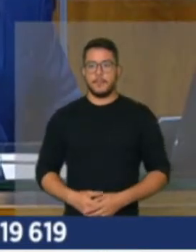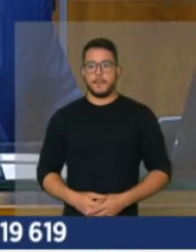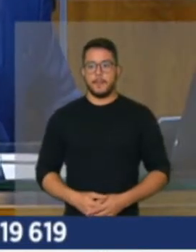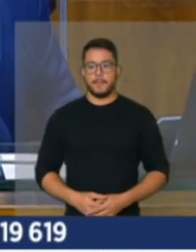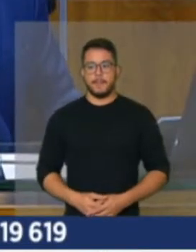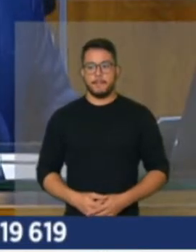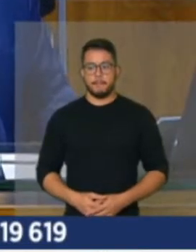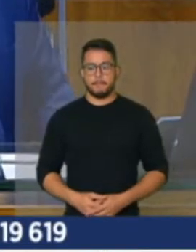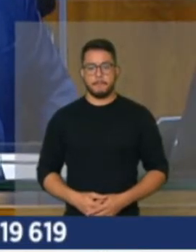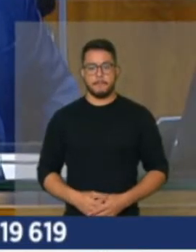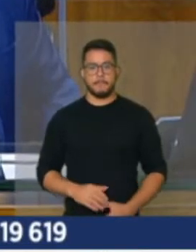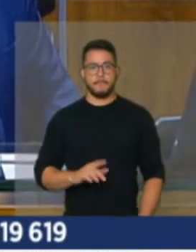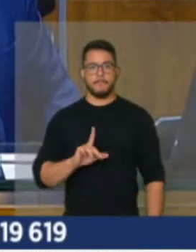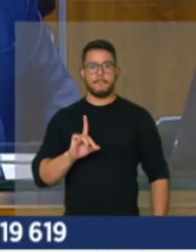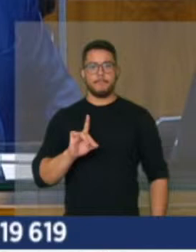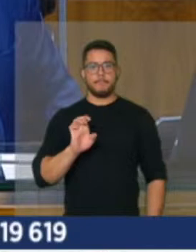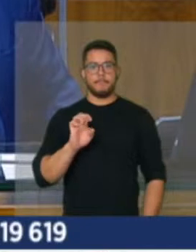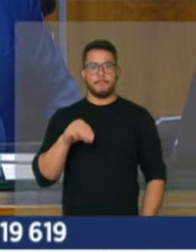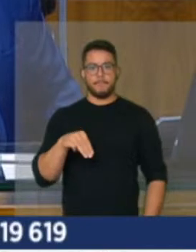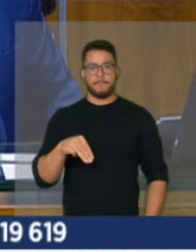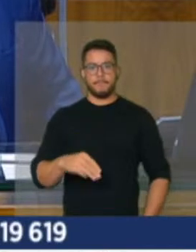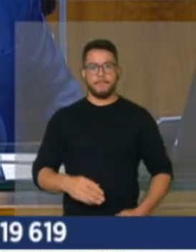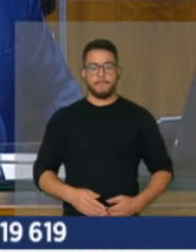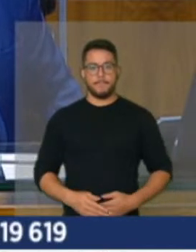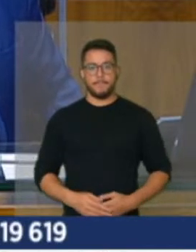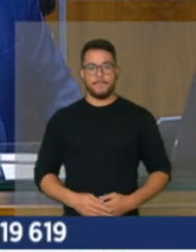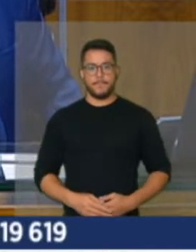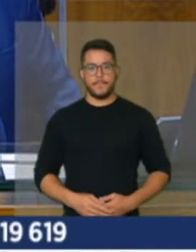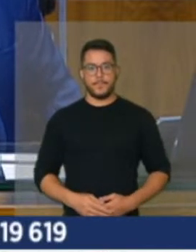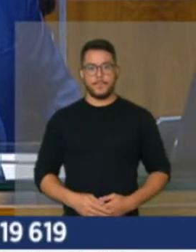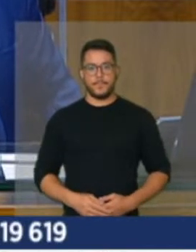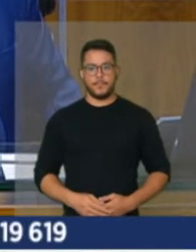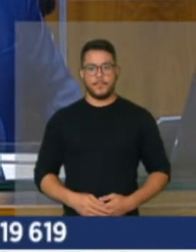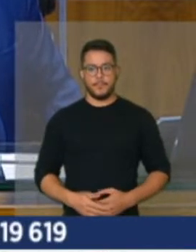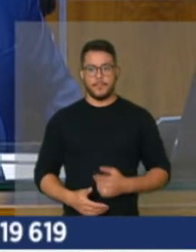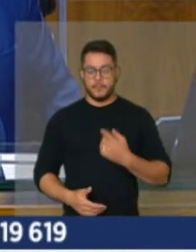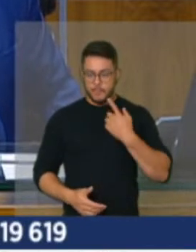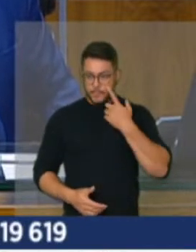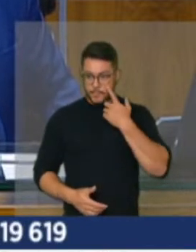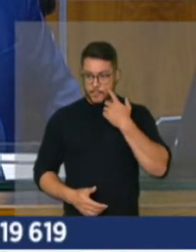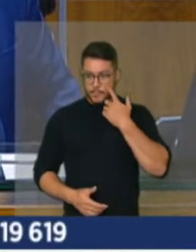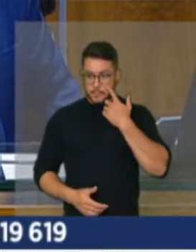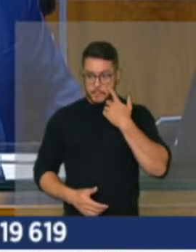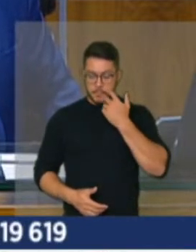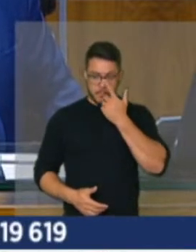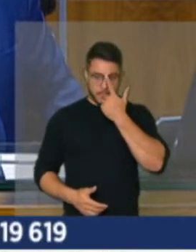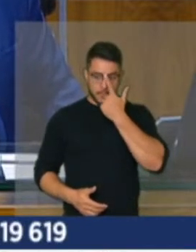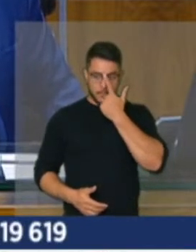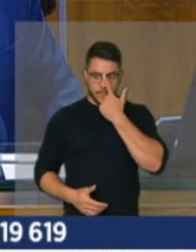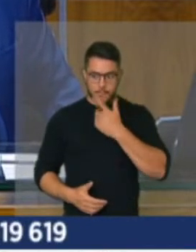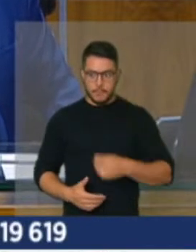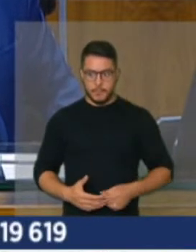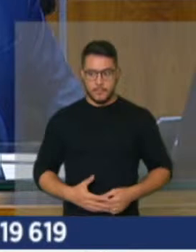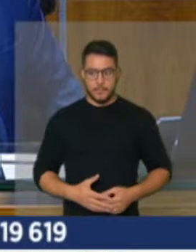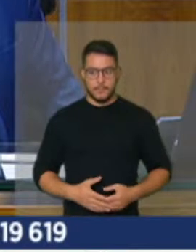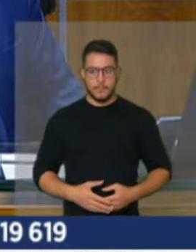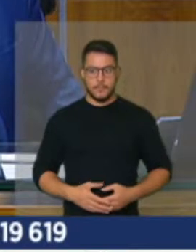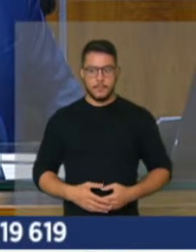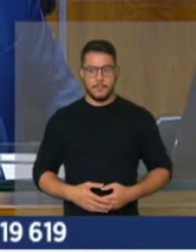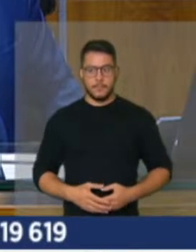SIM. DEM?! DEM?! DEM? DEPUTADO GAGUIM DEM, DEPUTADO GAGUIM. DEM. DEM? ORIENTE PELO DEM. -- [DEPUTADO]: SENHOR